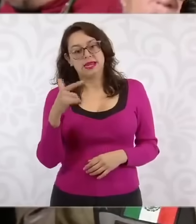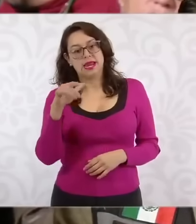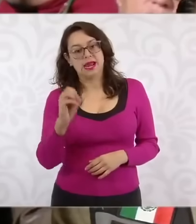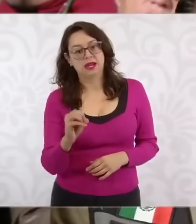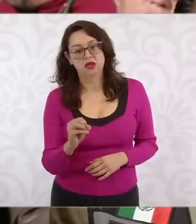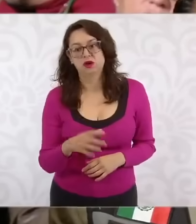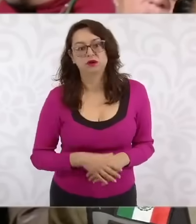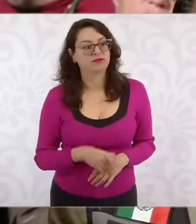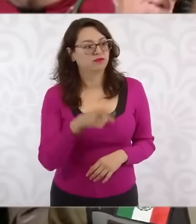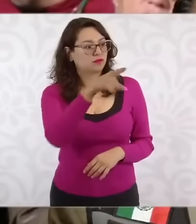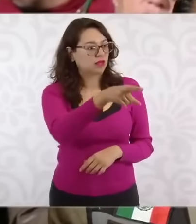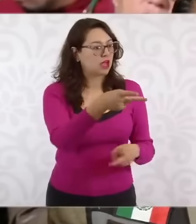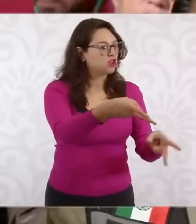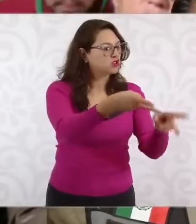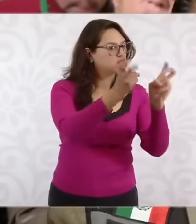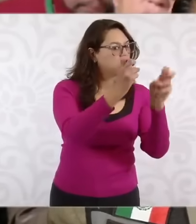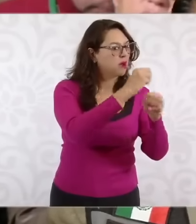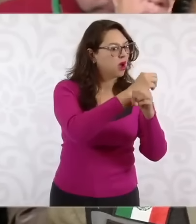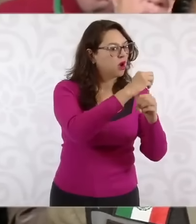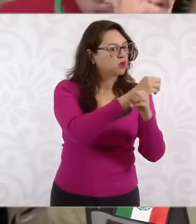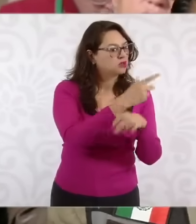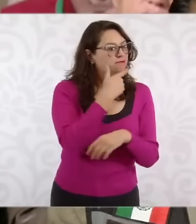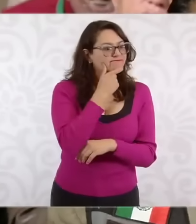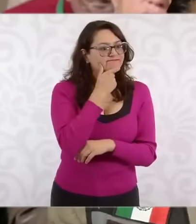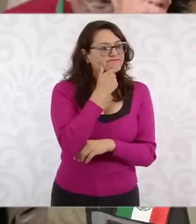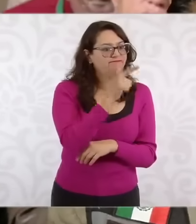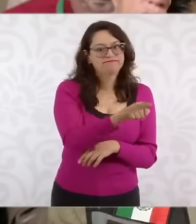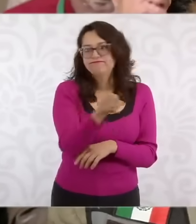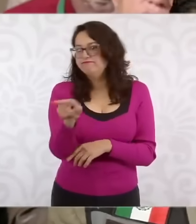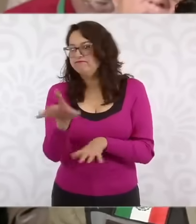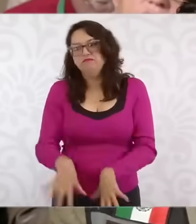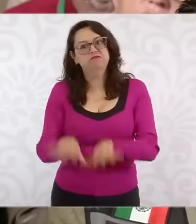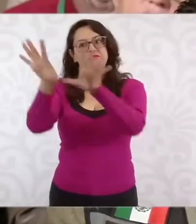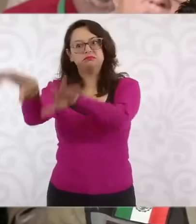por el robo en este Oxo. Y agarran al que se parece. Es más, a veces ni se parece.